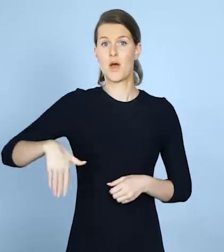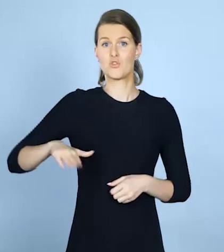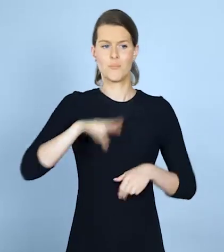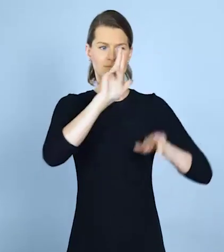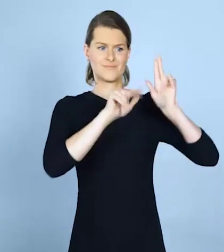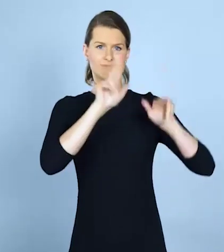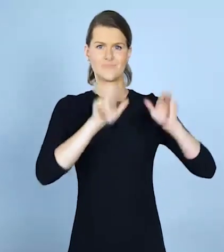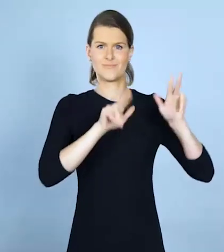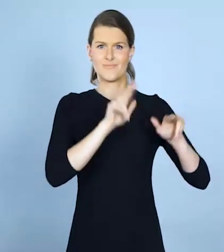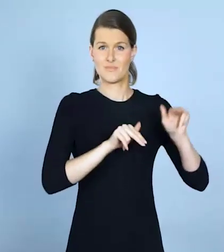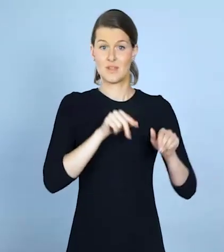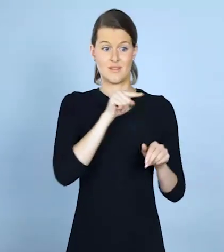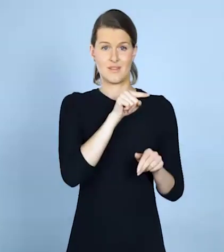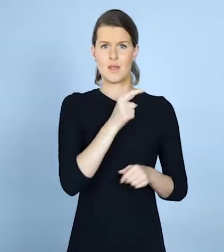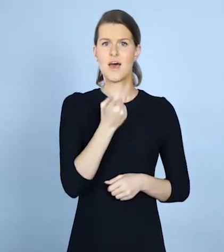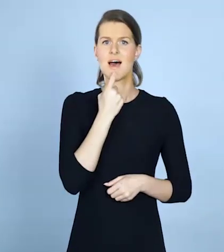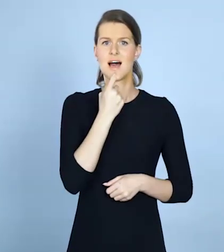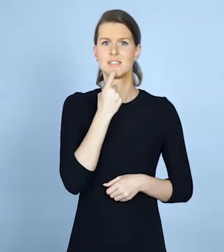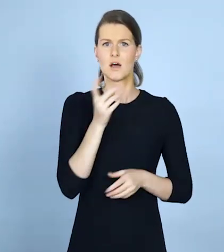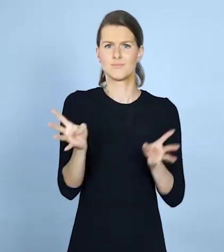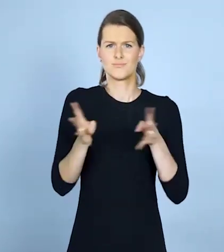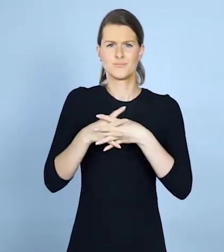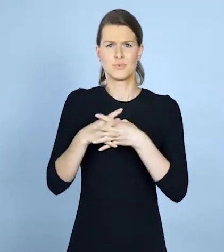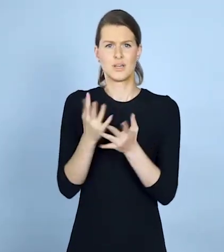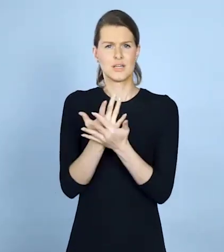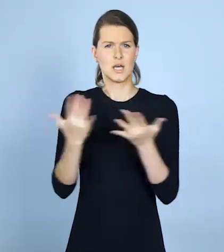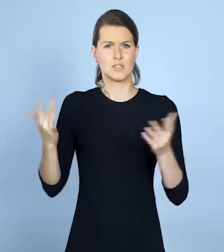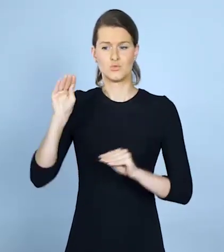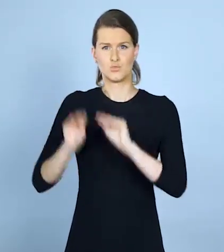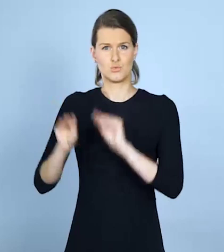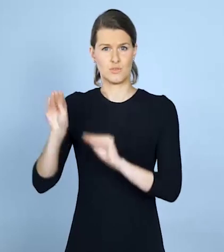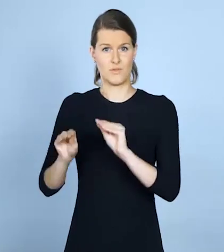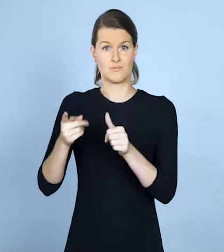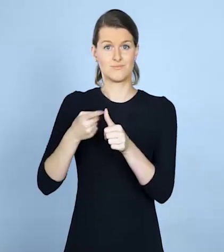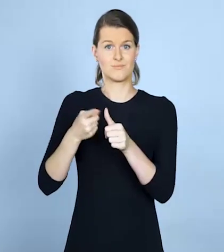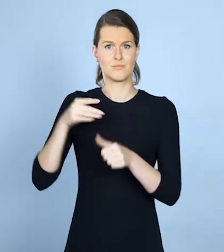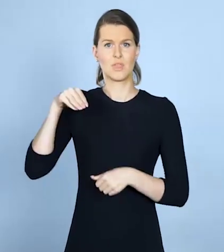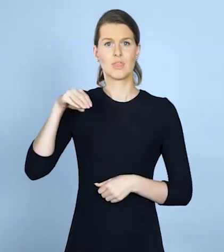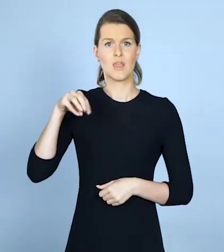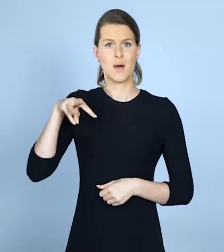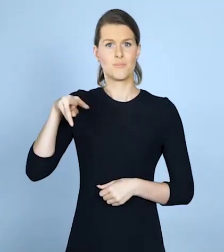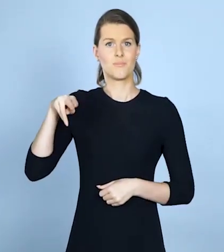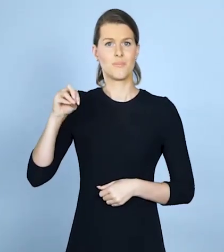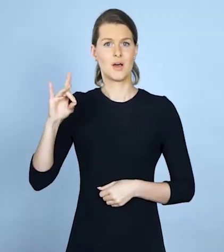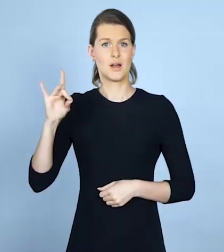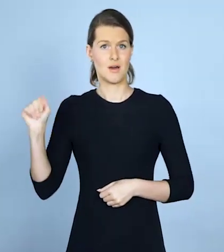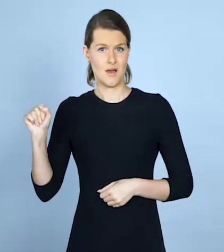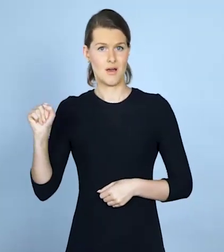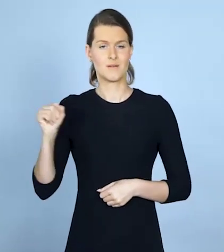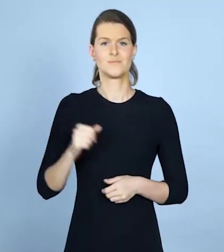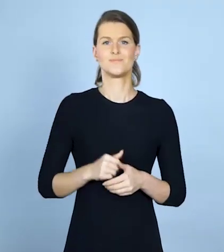икону писали яичной темперой.